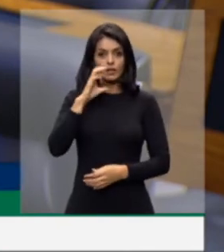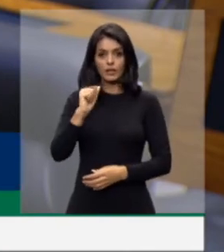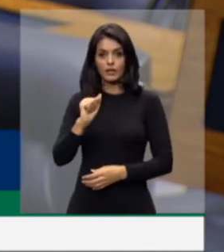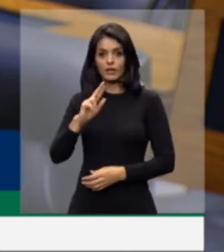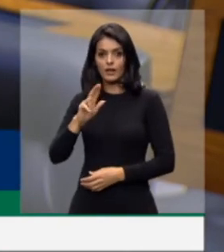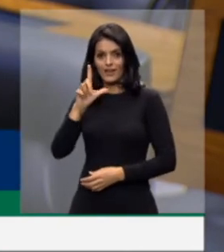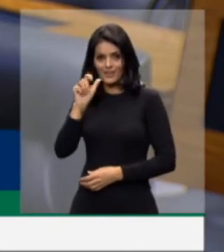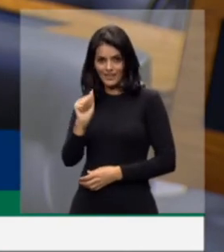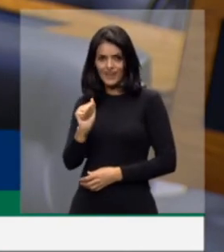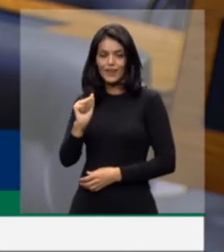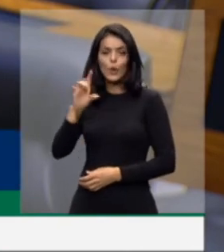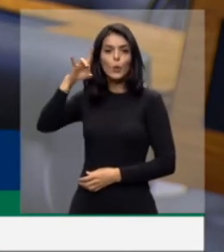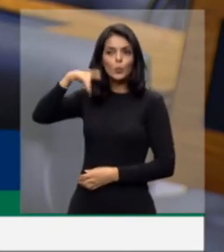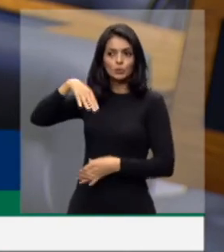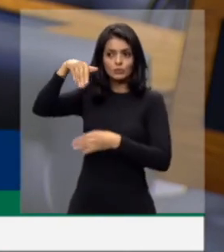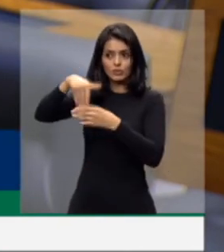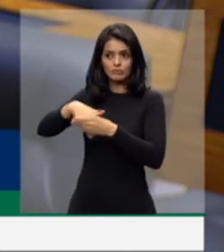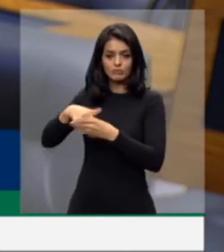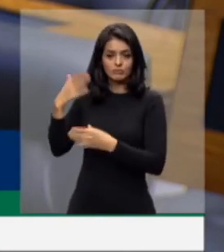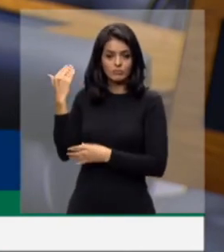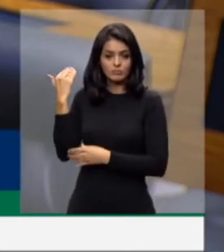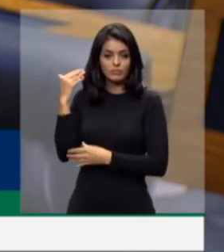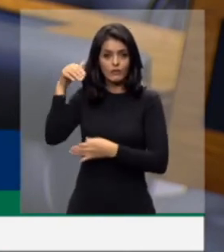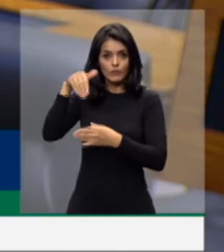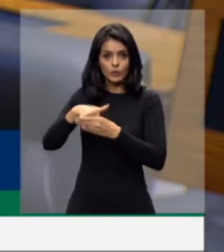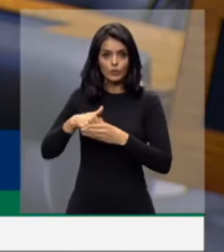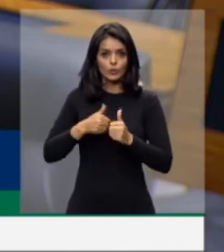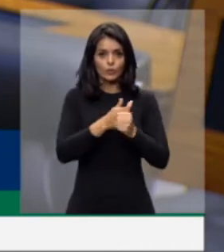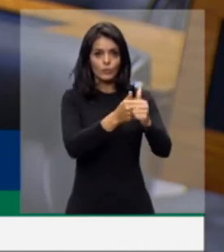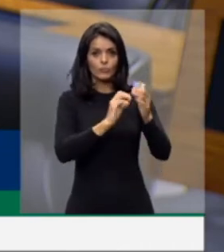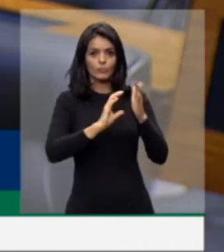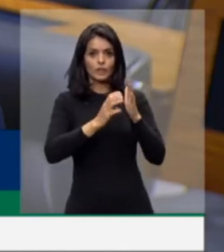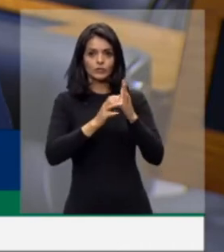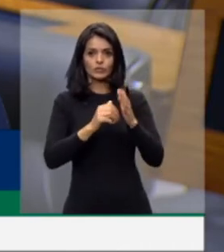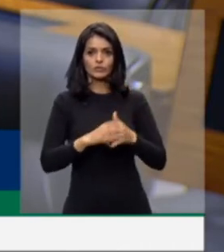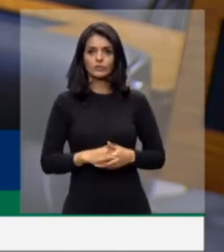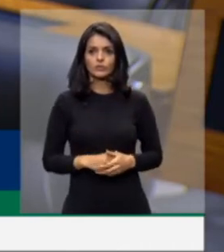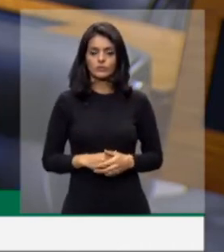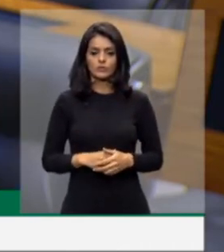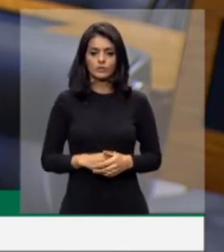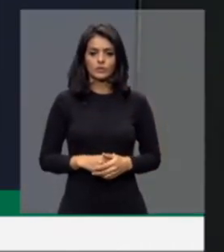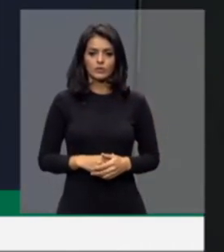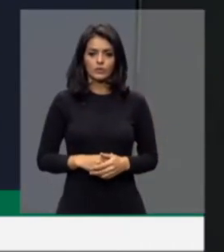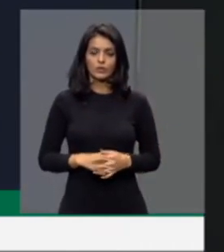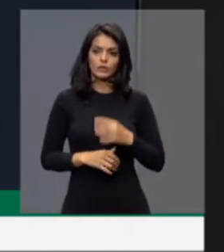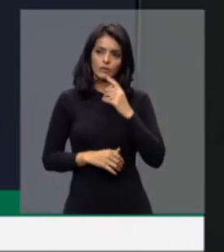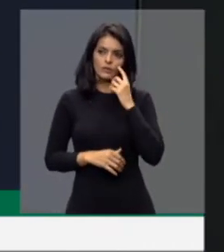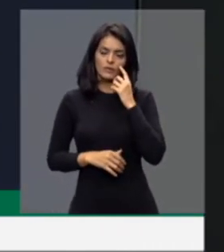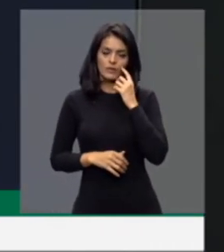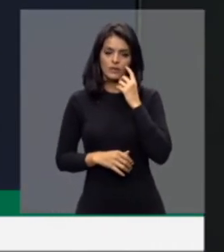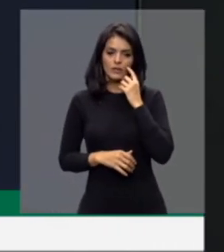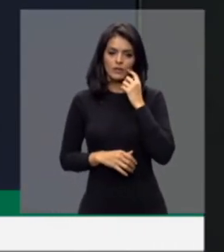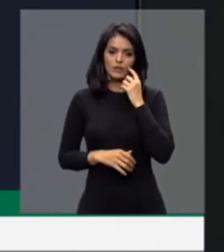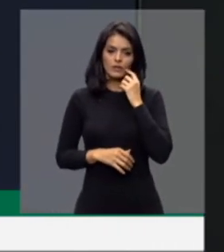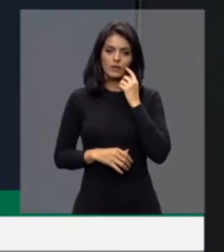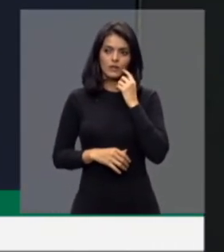E PROS, ORIENTA NÃO PARA ADIAMENTO DA VOTAÇÃO, E A DEPUTADA CARLA ZAMBELLI NA ÚLTIMA VOTAÇÃO ELA VOTOU